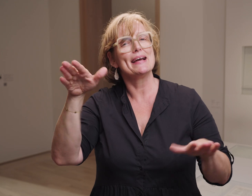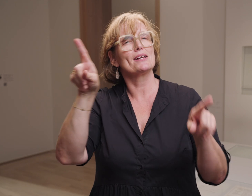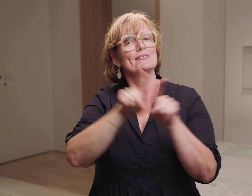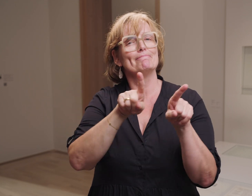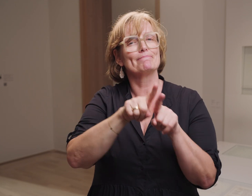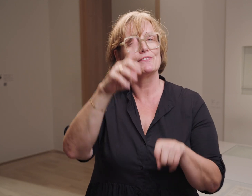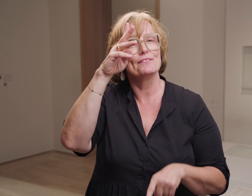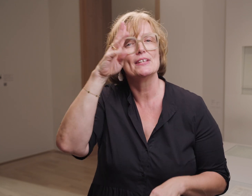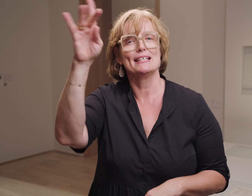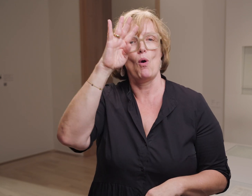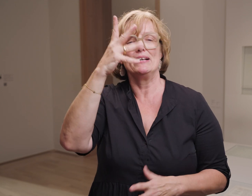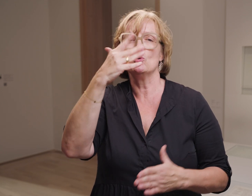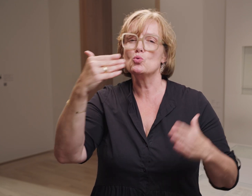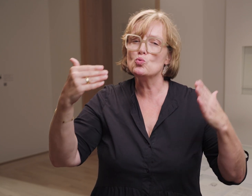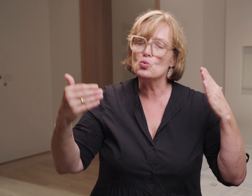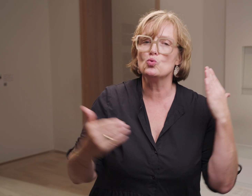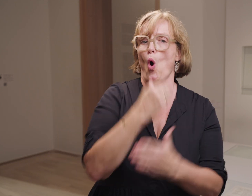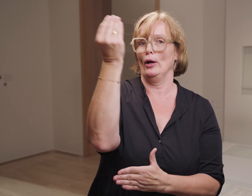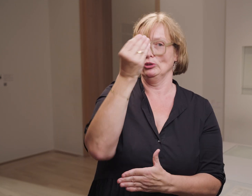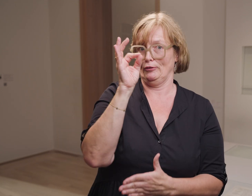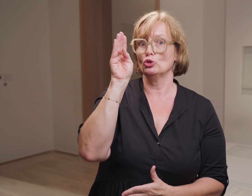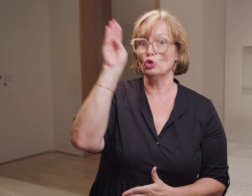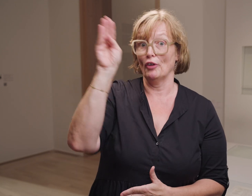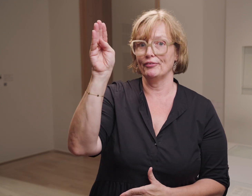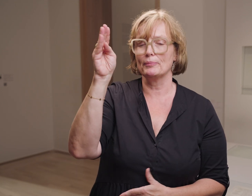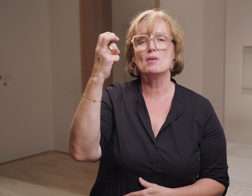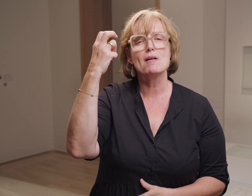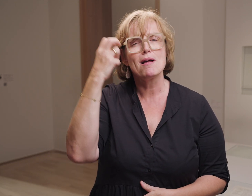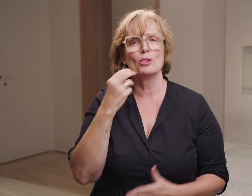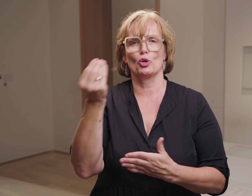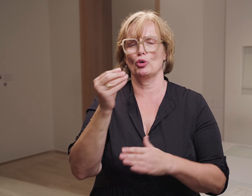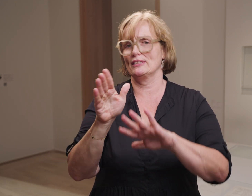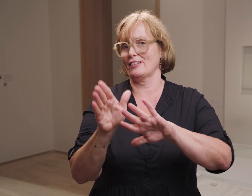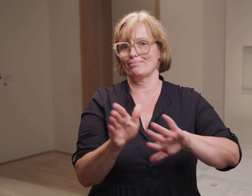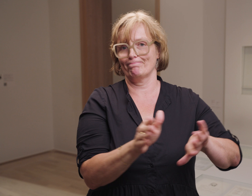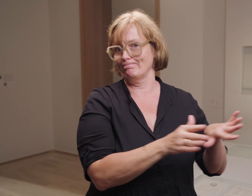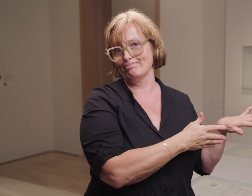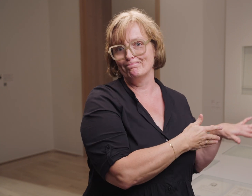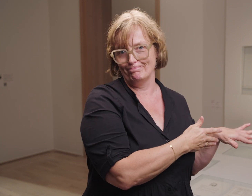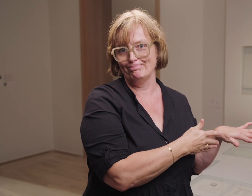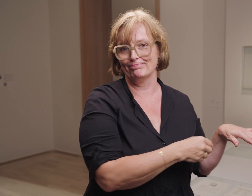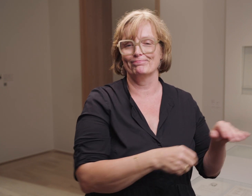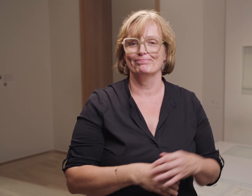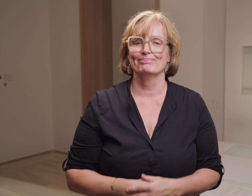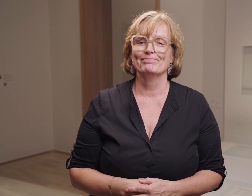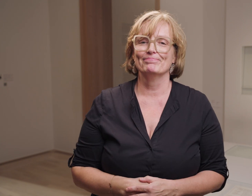Das Geistige ist leitend für die Vision einer neuen Kunst, die alte Anschauungen überwinden soll und in die Zukunft voranschreitet.